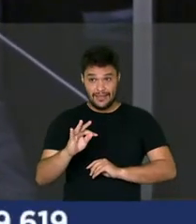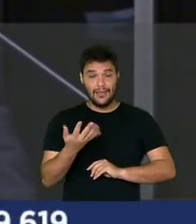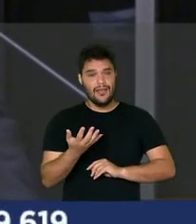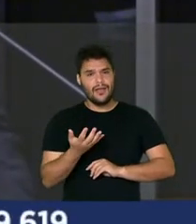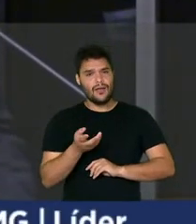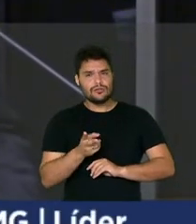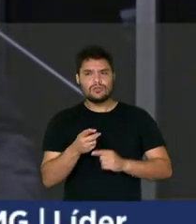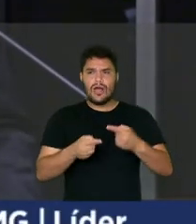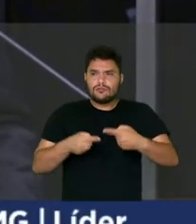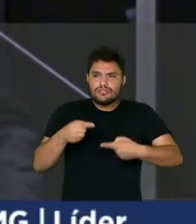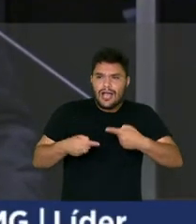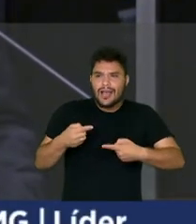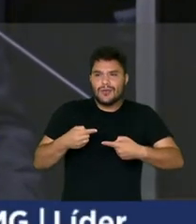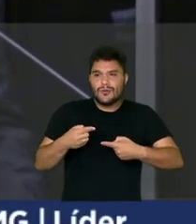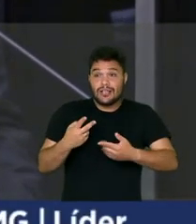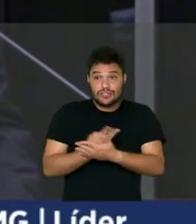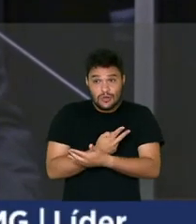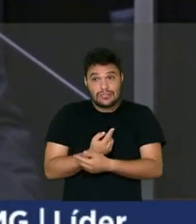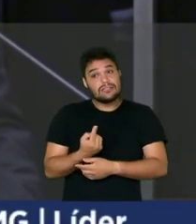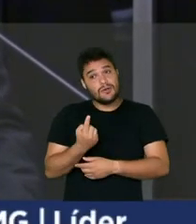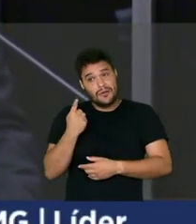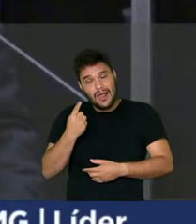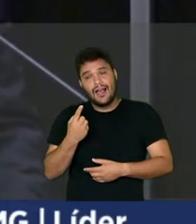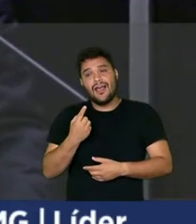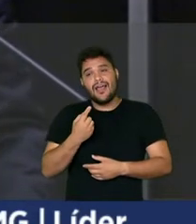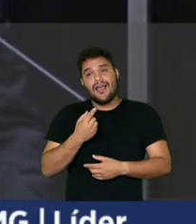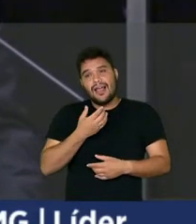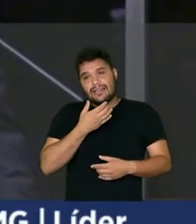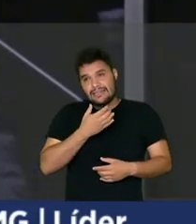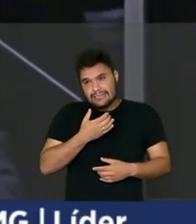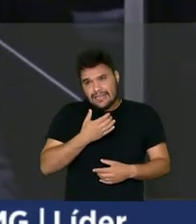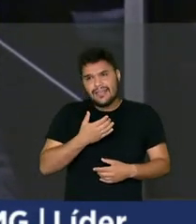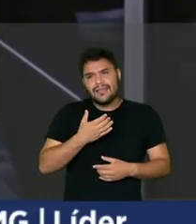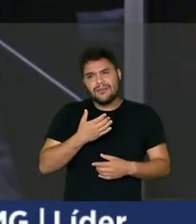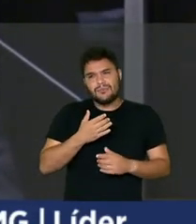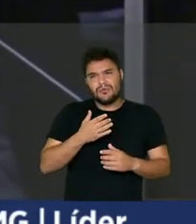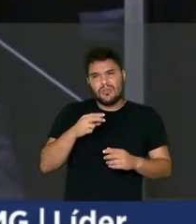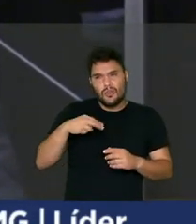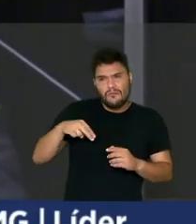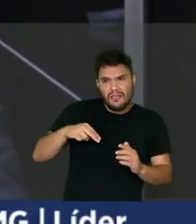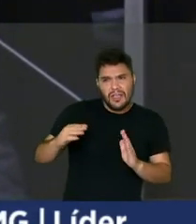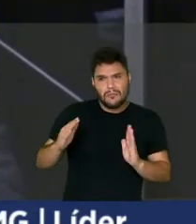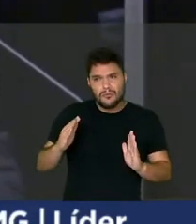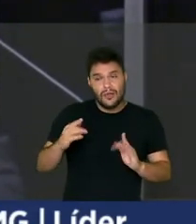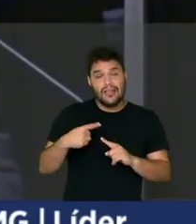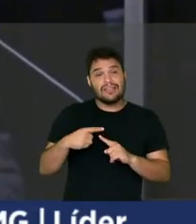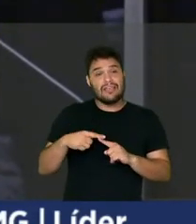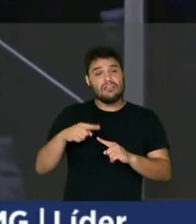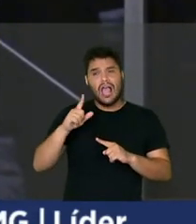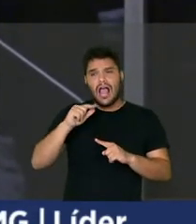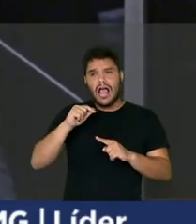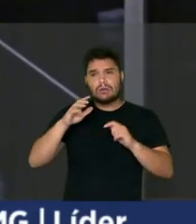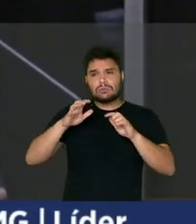DAR CONTINUIDADE CONTINUIDADE AQUELE DIÁLOGO QUE NÓS ESTABELECEMOS NO FINAL DO ANO COM OS DESASTRES, NÉ , COM O